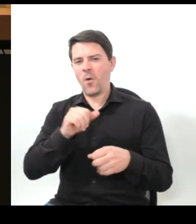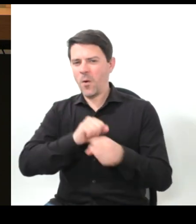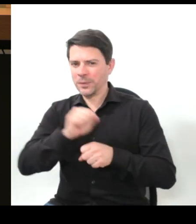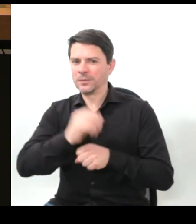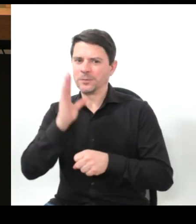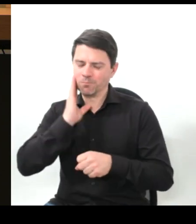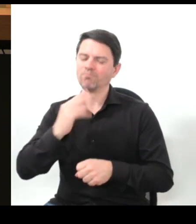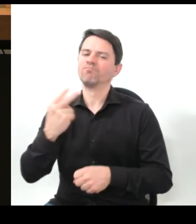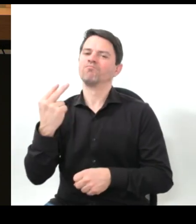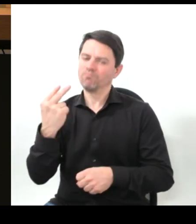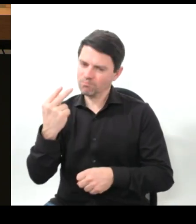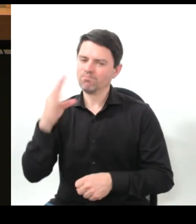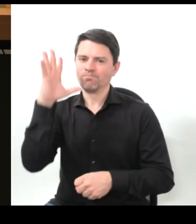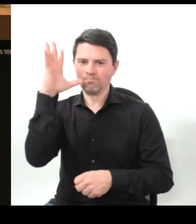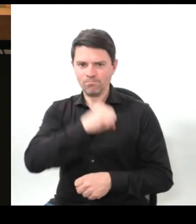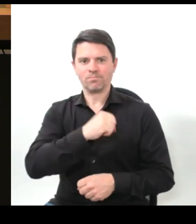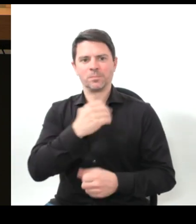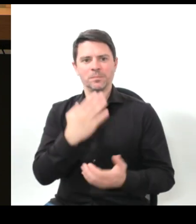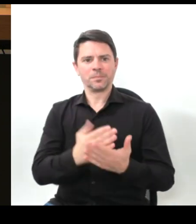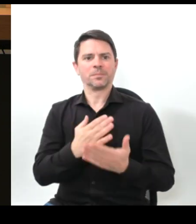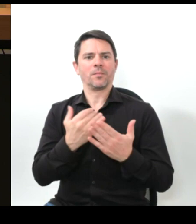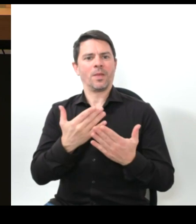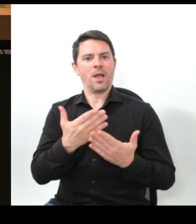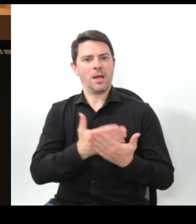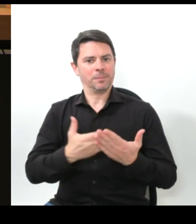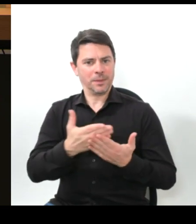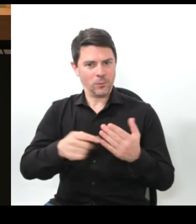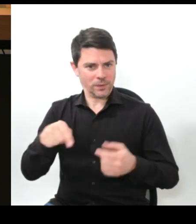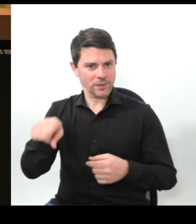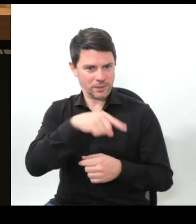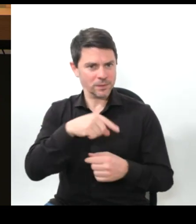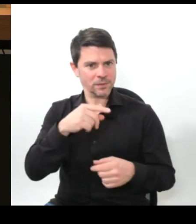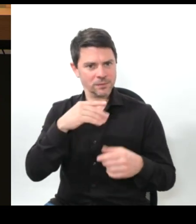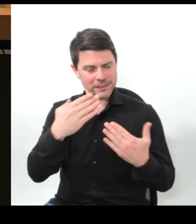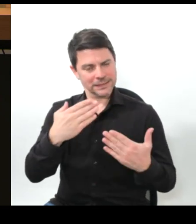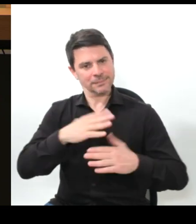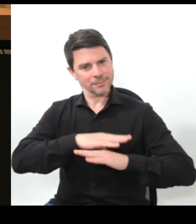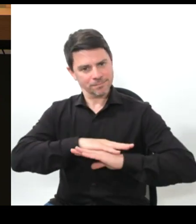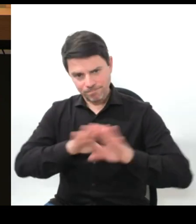Ausbildungsplätze durch die Senatsverwaltung für Wissenschaft, Gesundheitlichen Gleichstellung